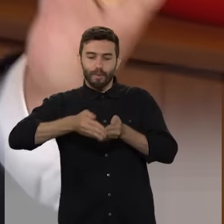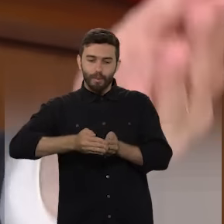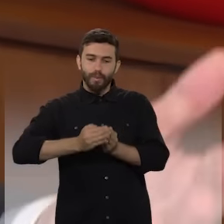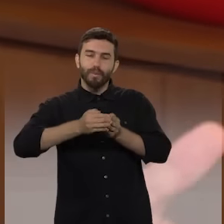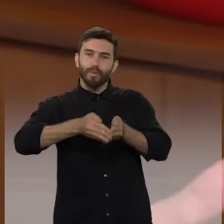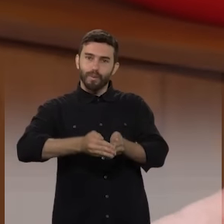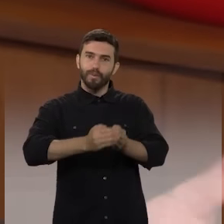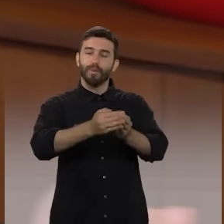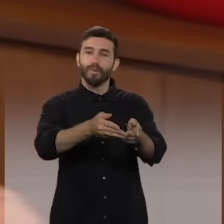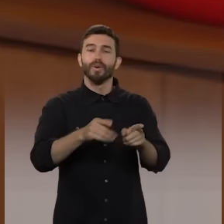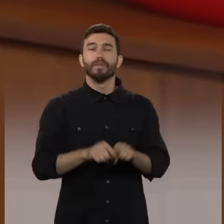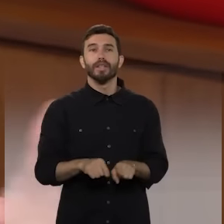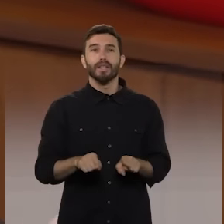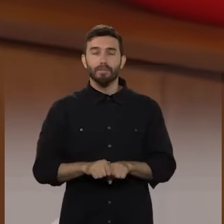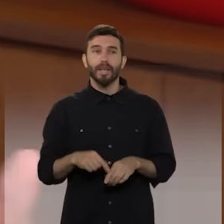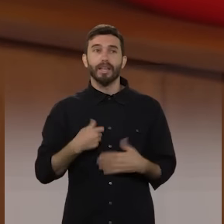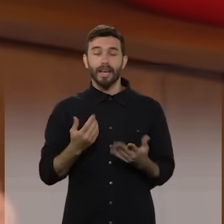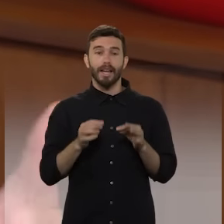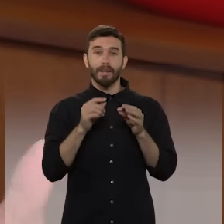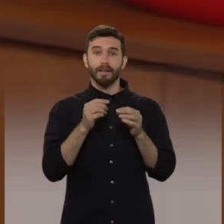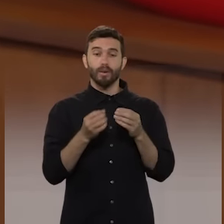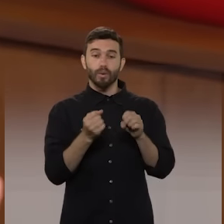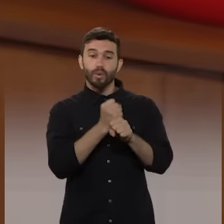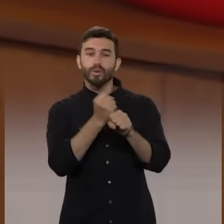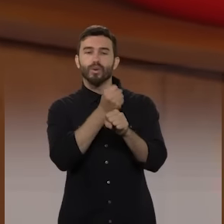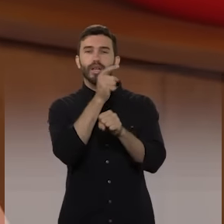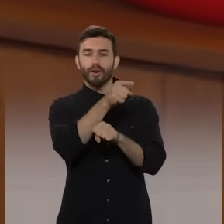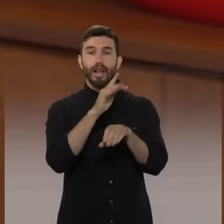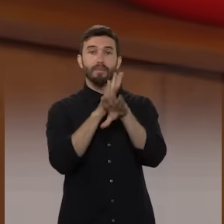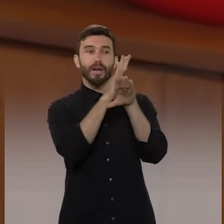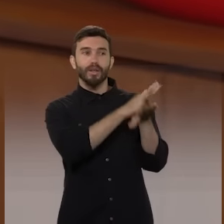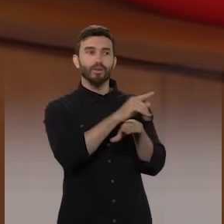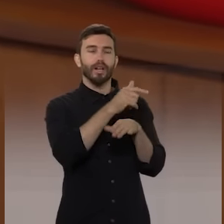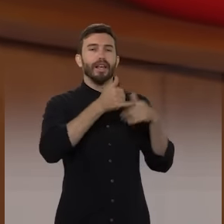construída para Roraima. Então, existem... existem algumas características ali.